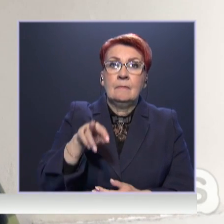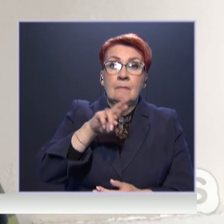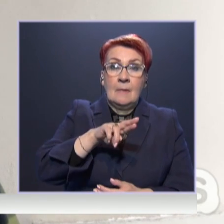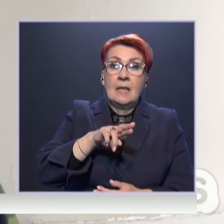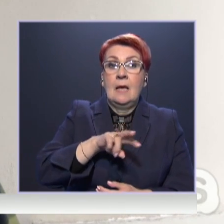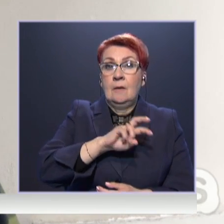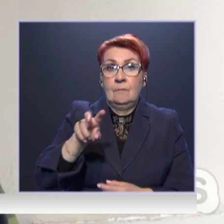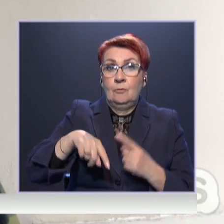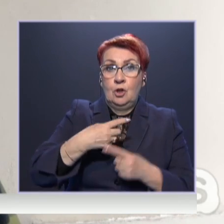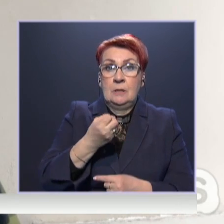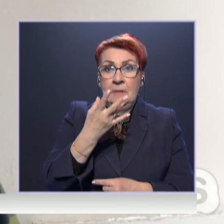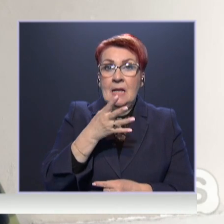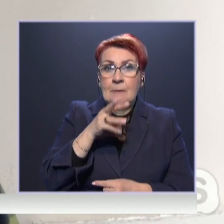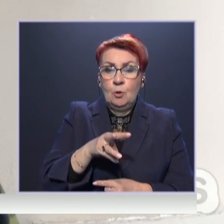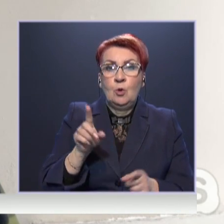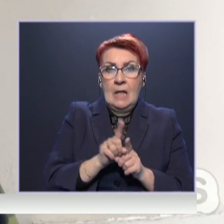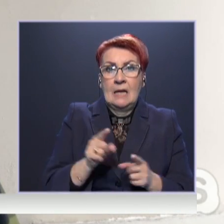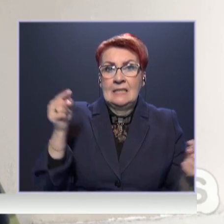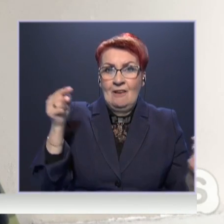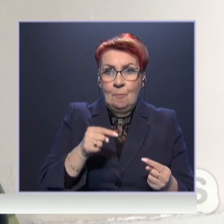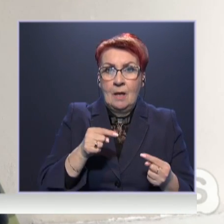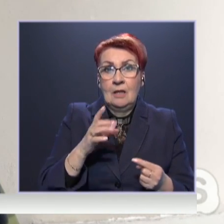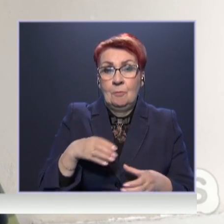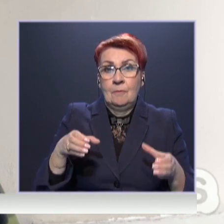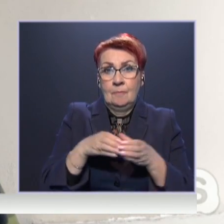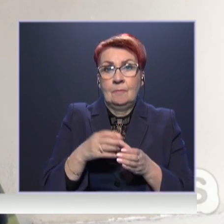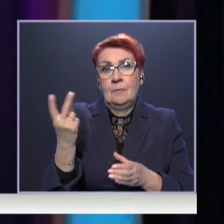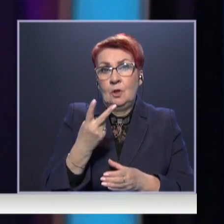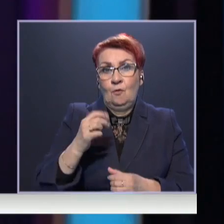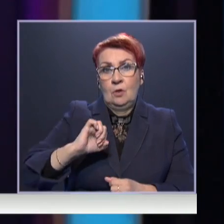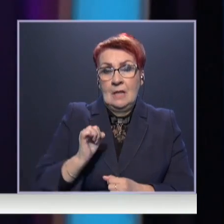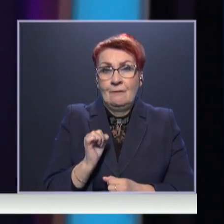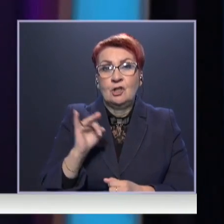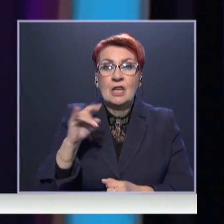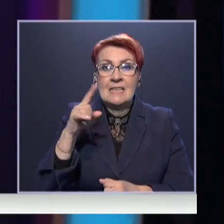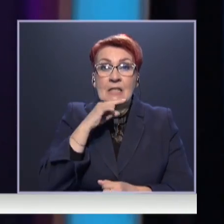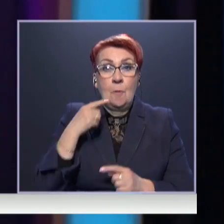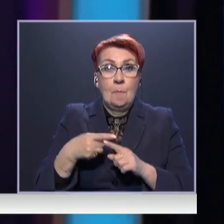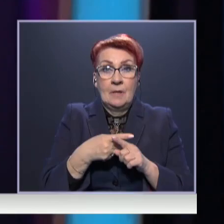15 минут просто так совпало Мы в компании двух моих товарищей Беларуси втроём внесём три скромной газет